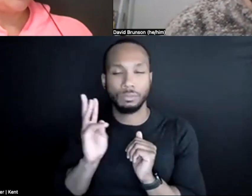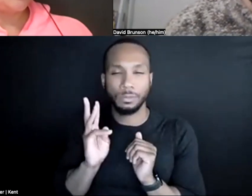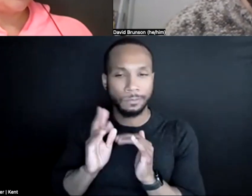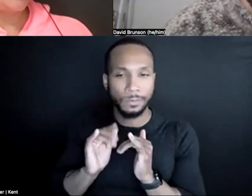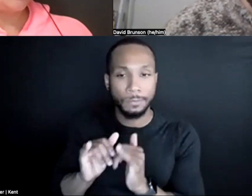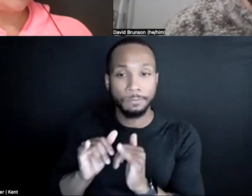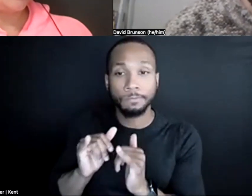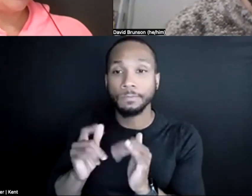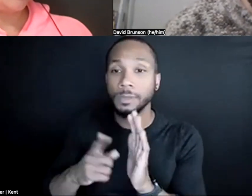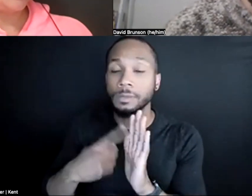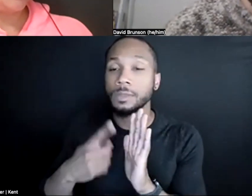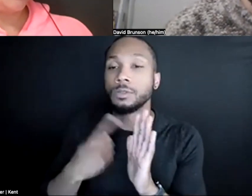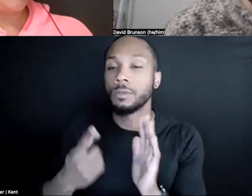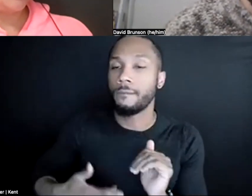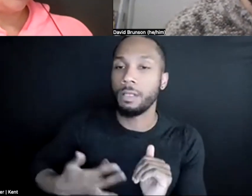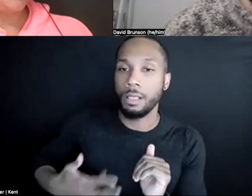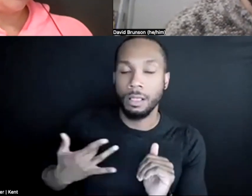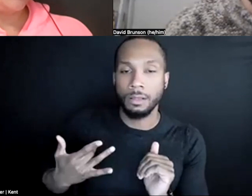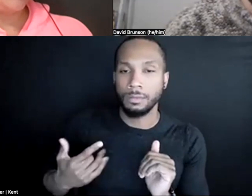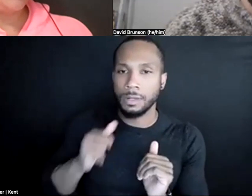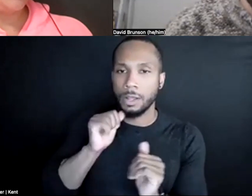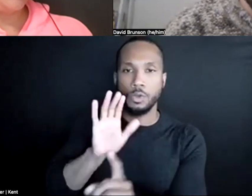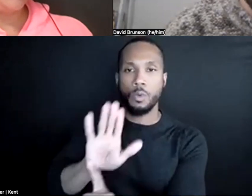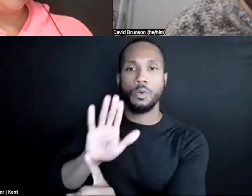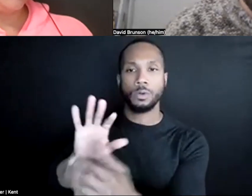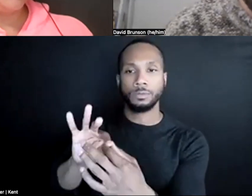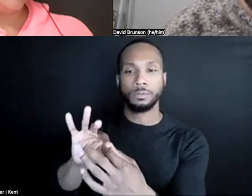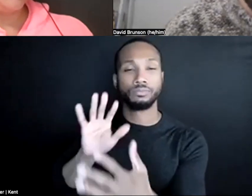Sometimes you sense that I’m not yours and it softens me